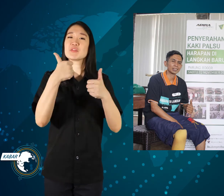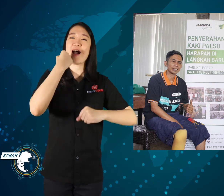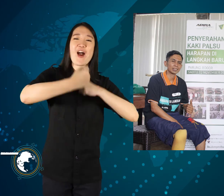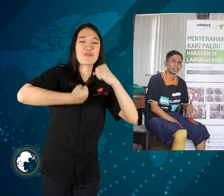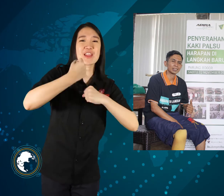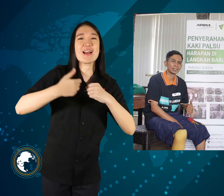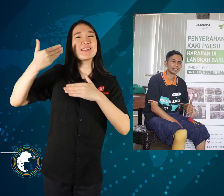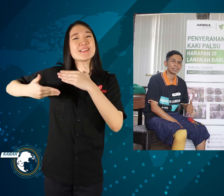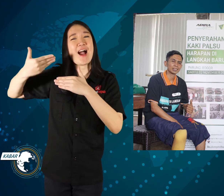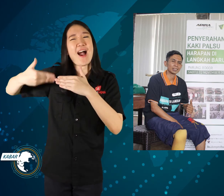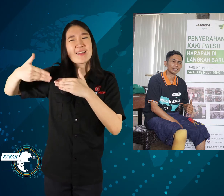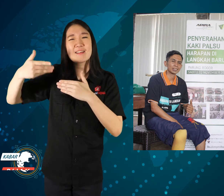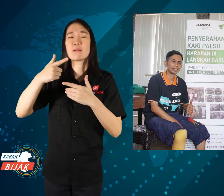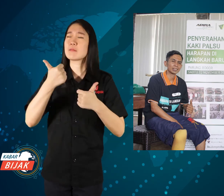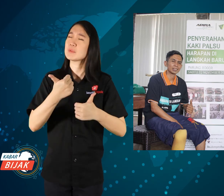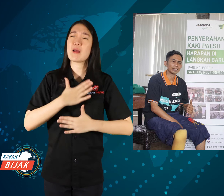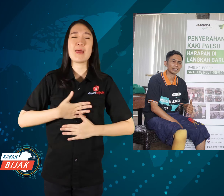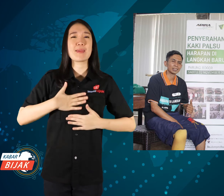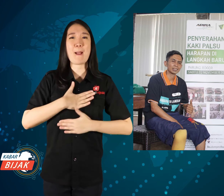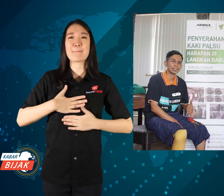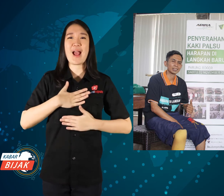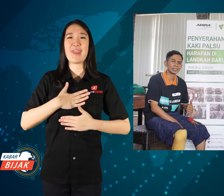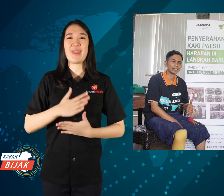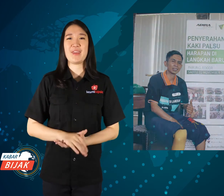karena dapat beraktivitas sehari- hari secara mudah dan nyaman.